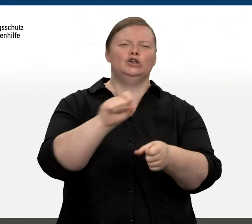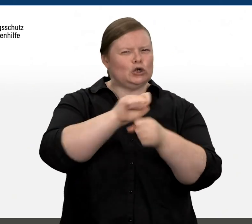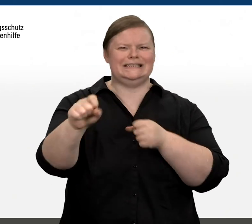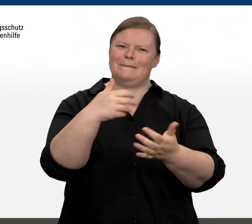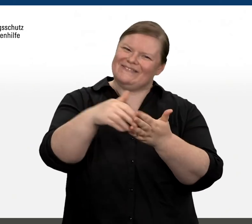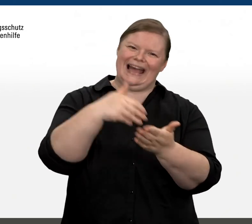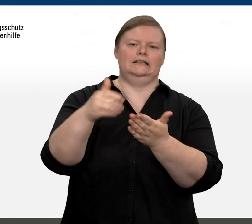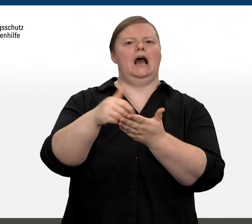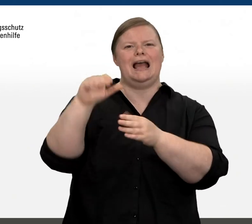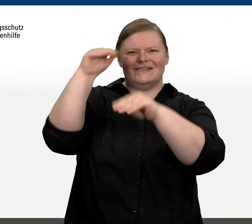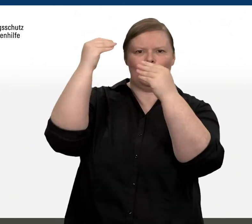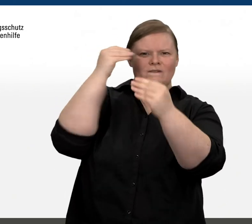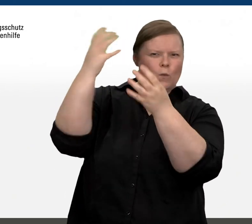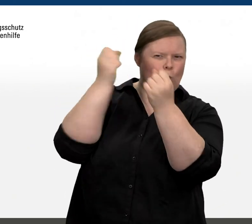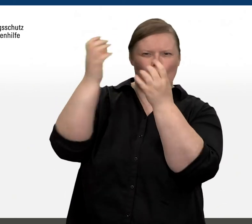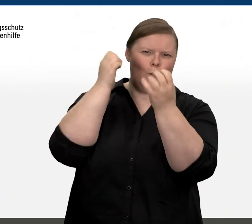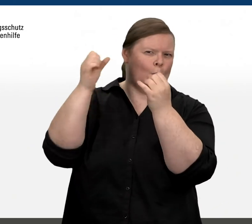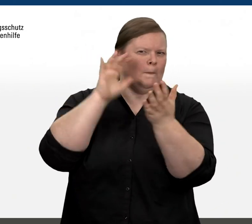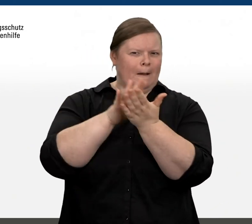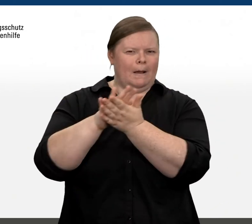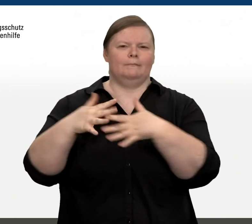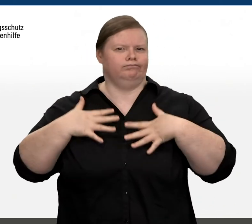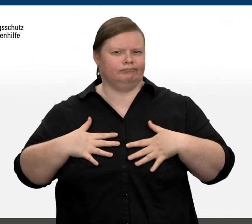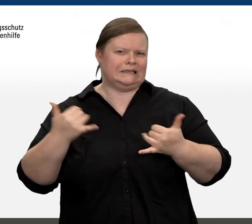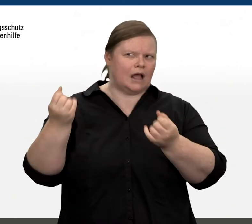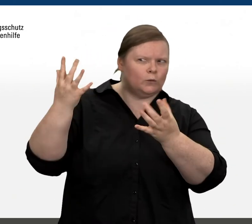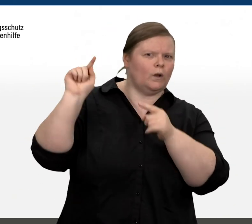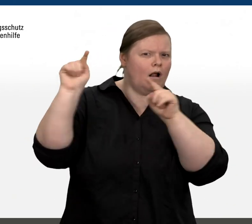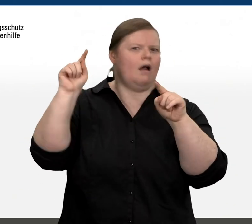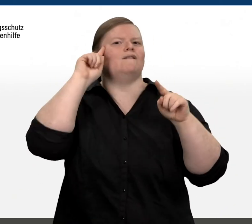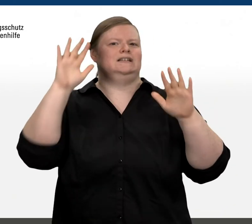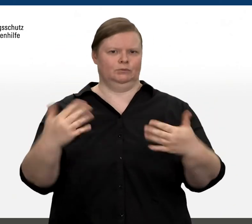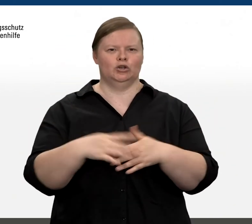trotzdem stets auf dem Laufenden zu bleiben.